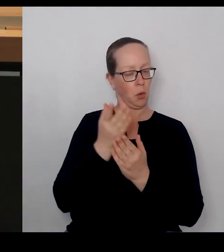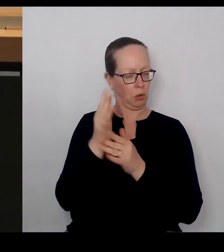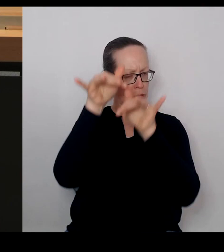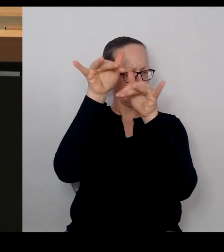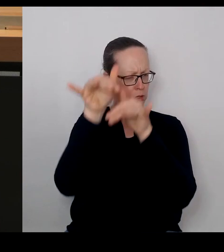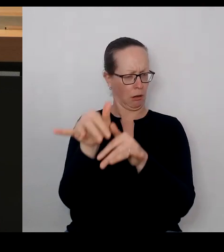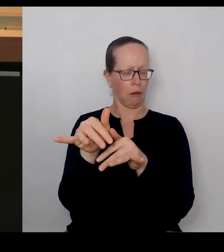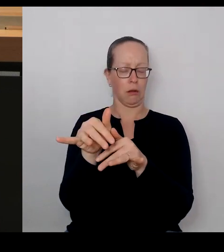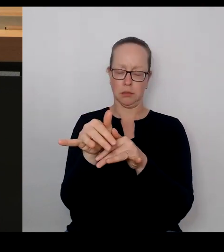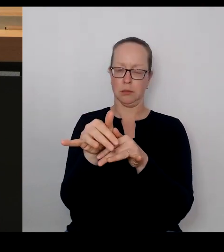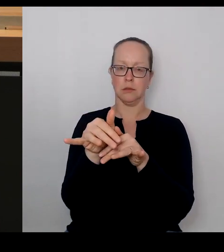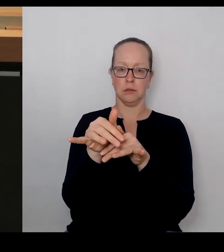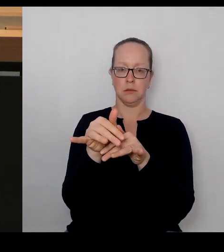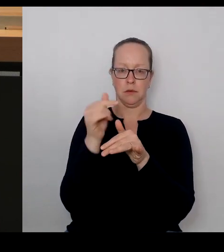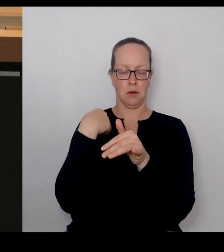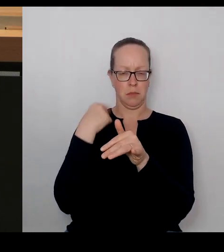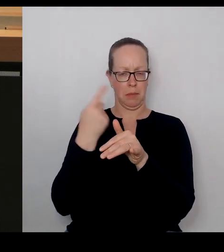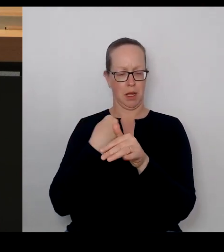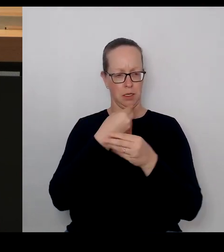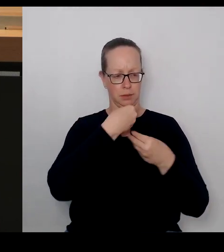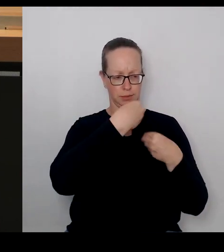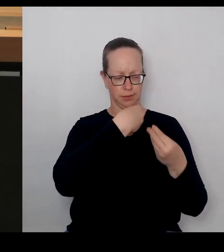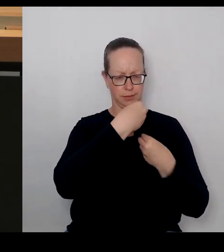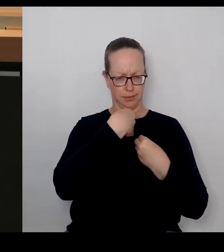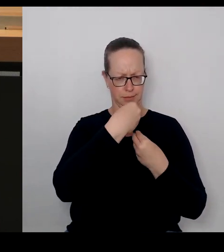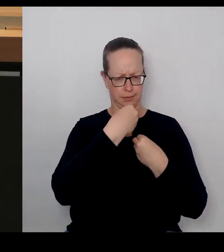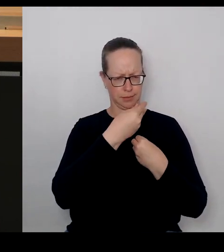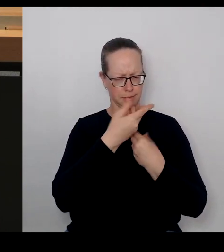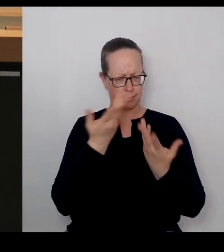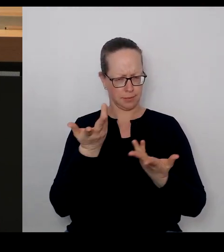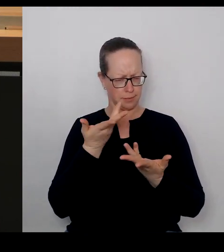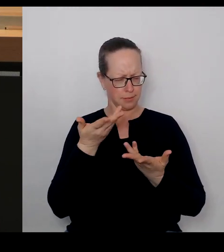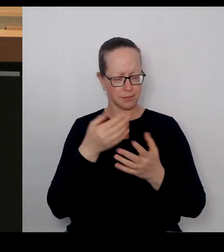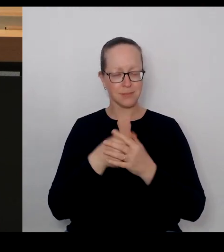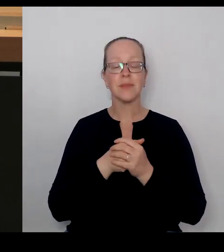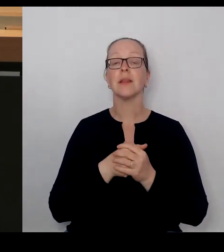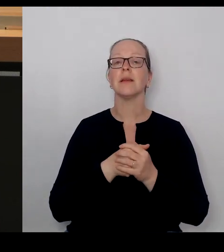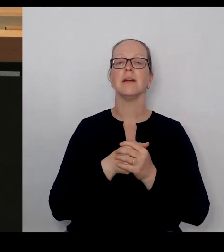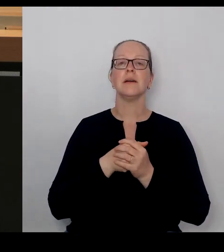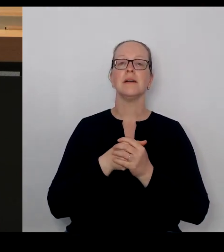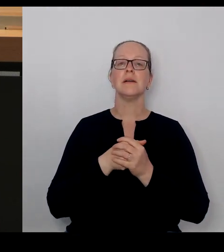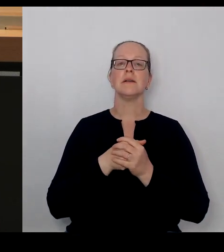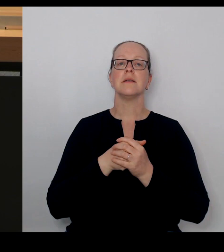Meine Damen und Herren, wir legen Ihnen heute einen Antrag vor als Koalitionsfraktionen, in denen wir.